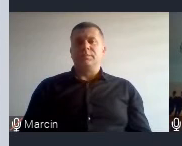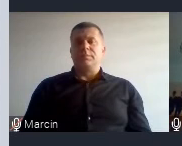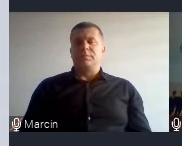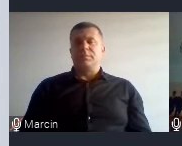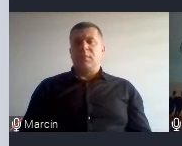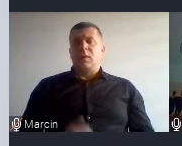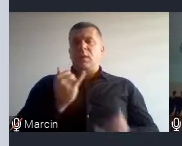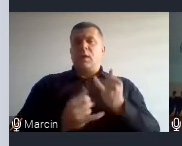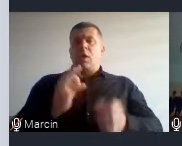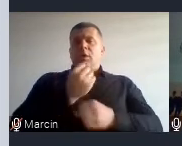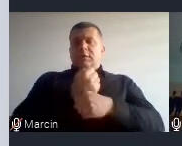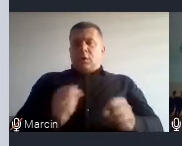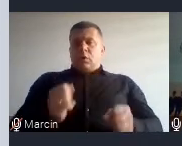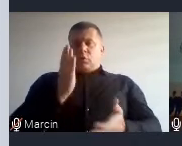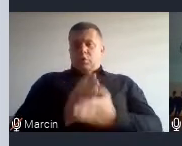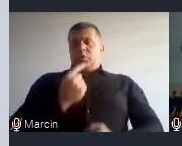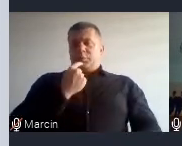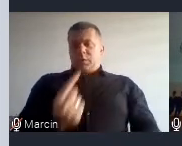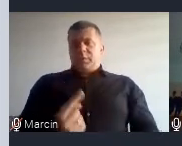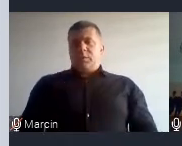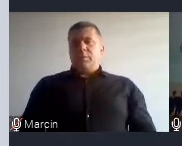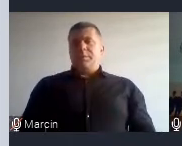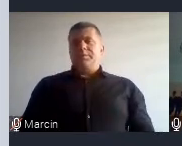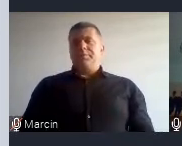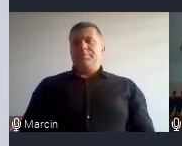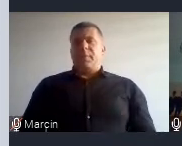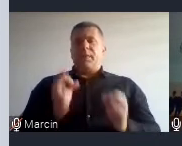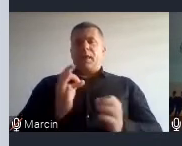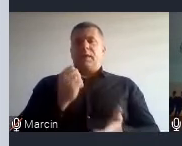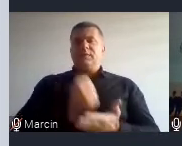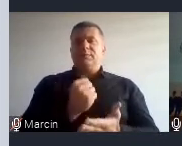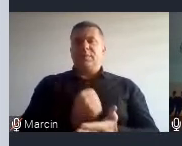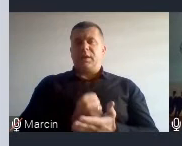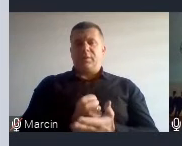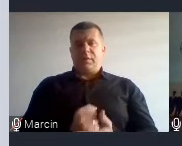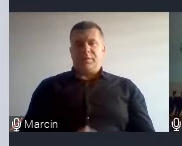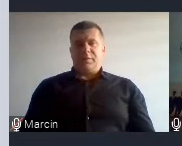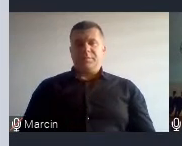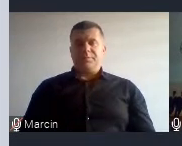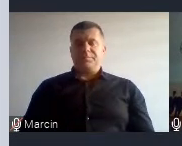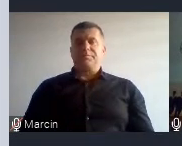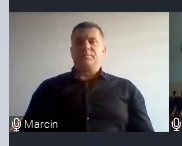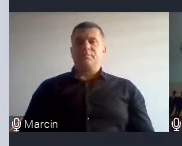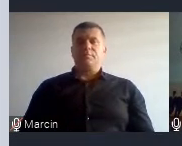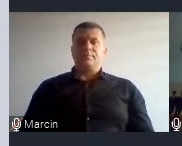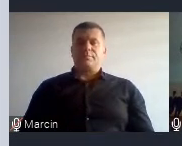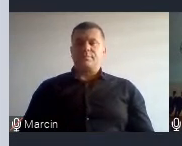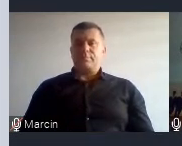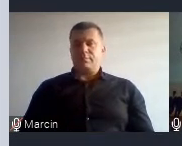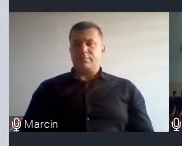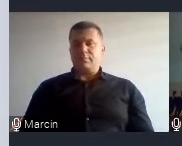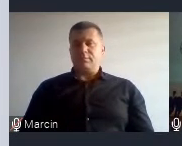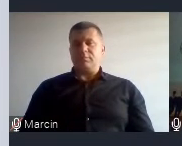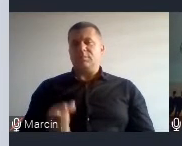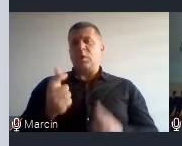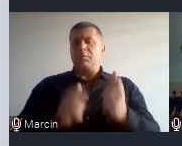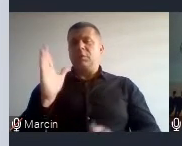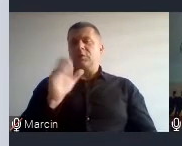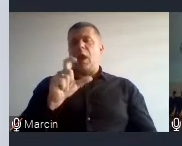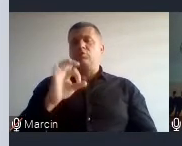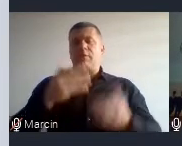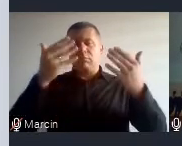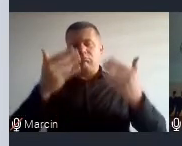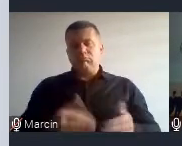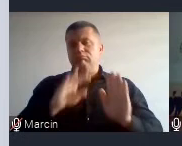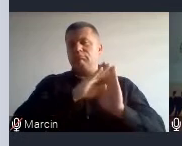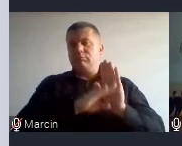Jeżeli chodzi o zwolnienie to już Państwu powiedziałem, teraz kwestie związane z samym szacowaniem i procedurami.